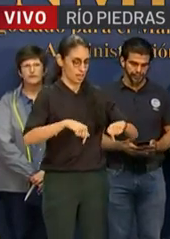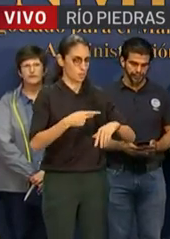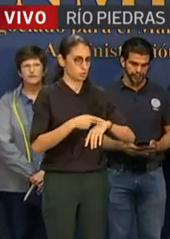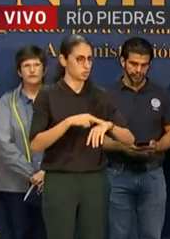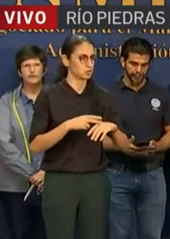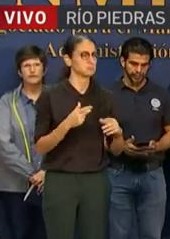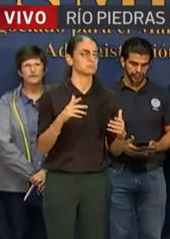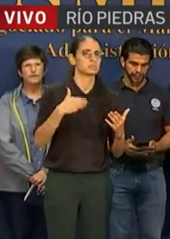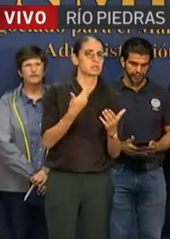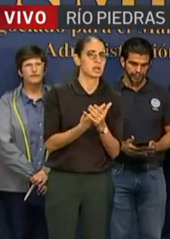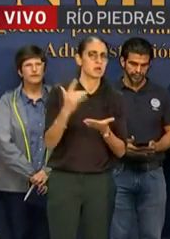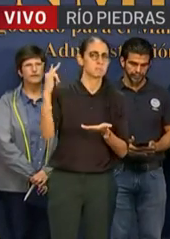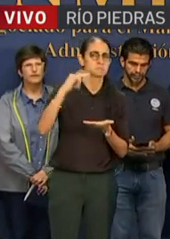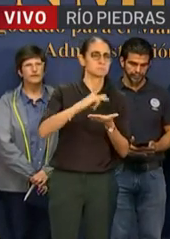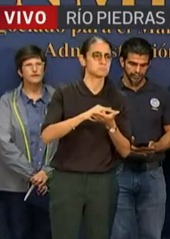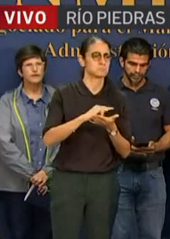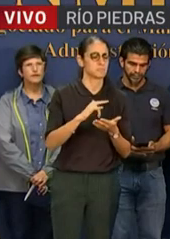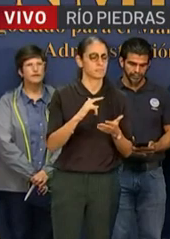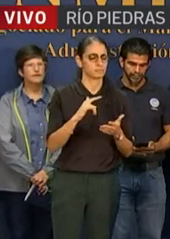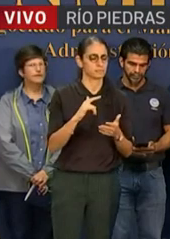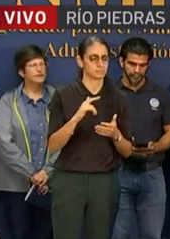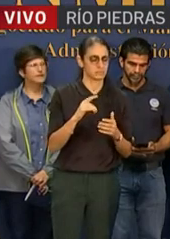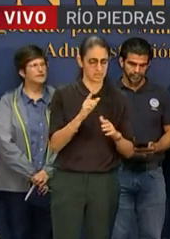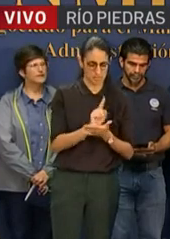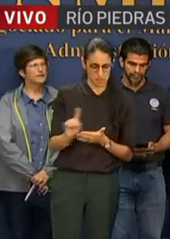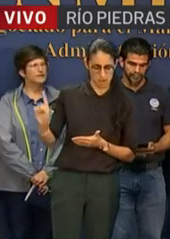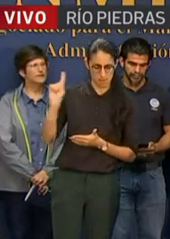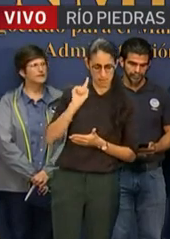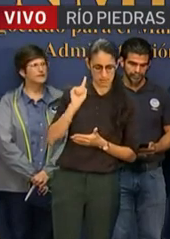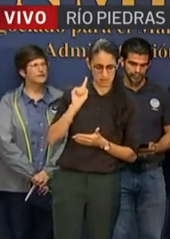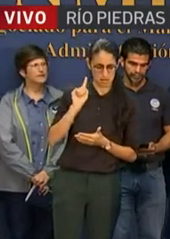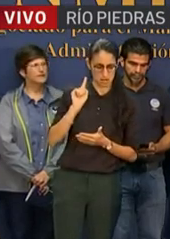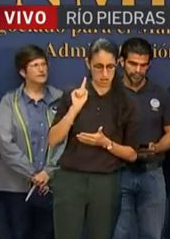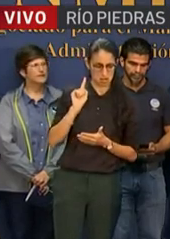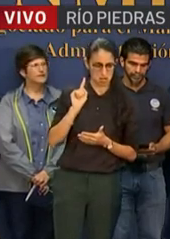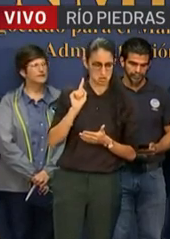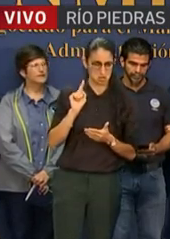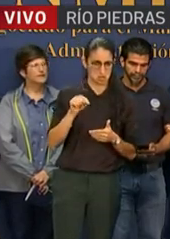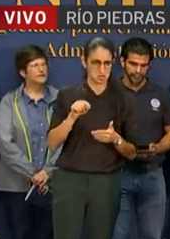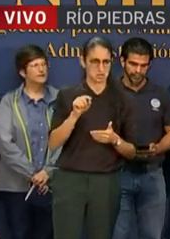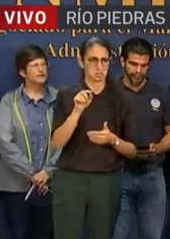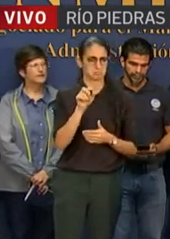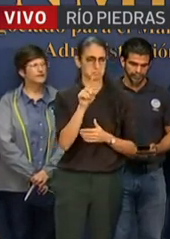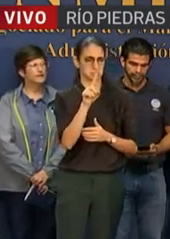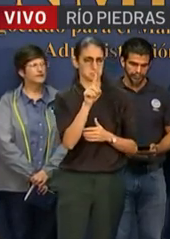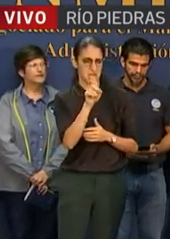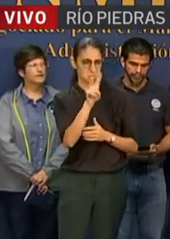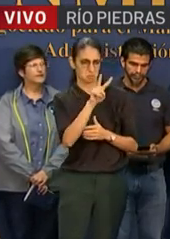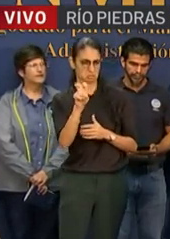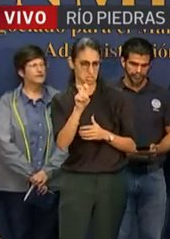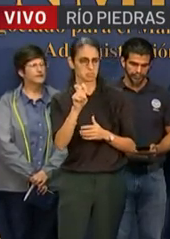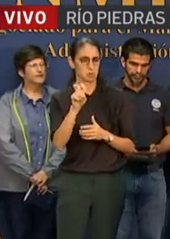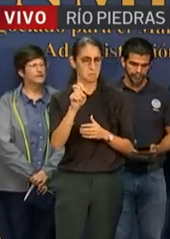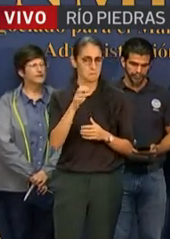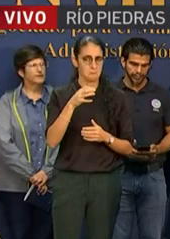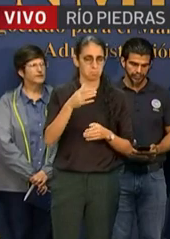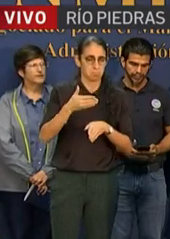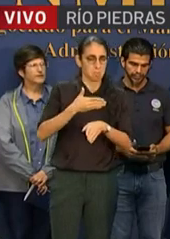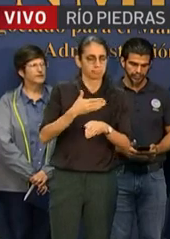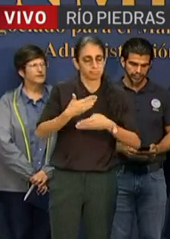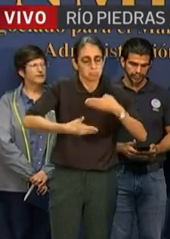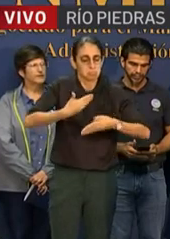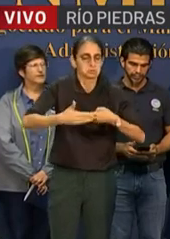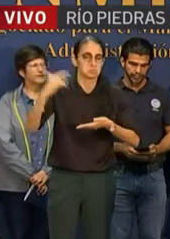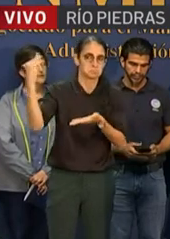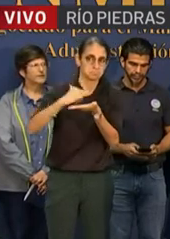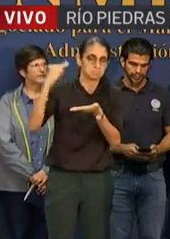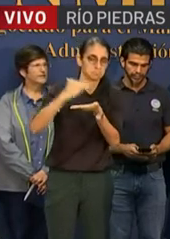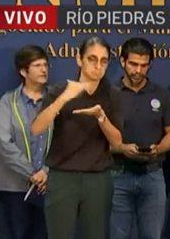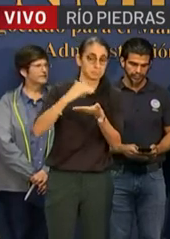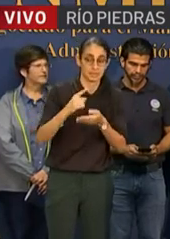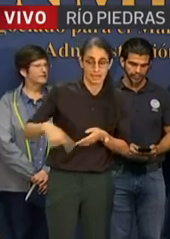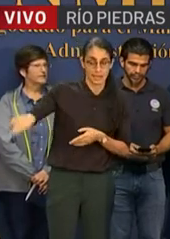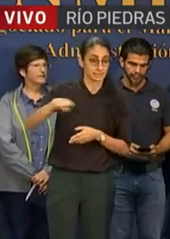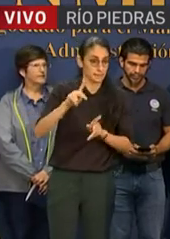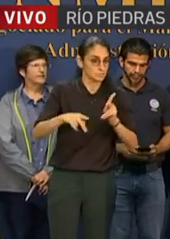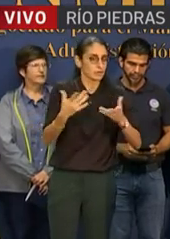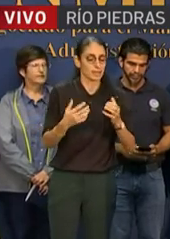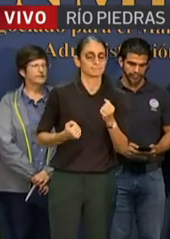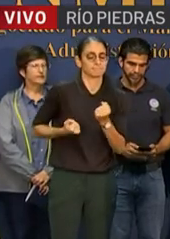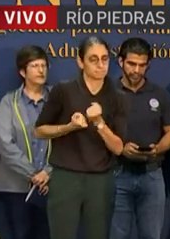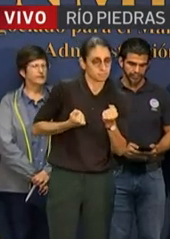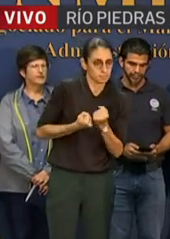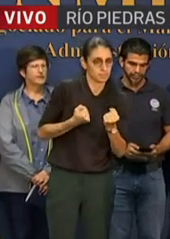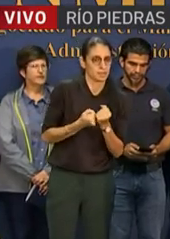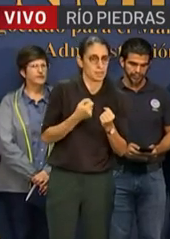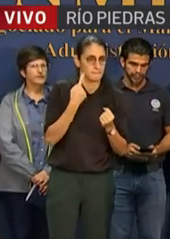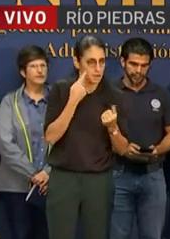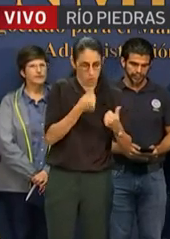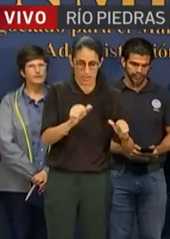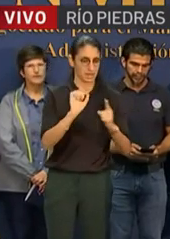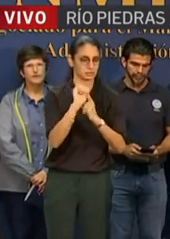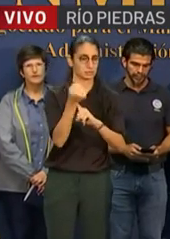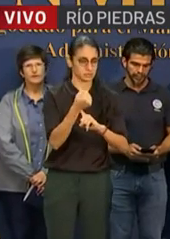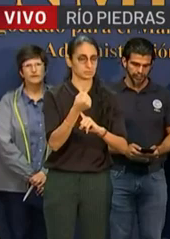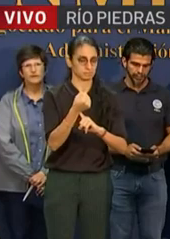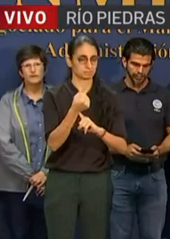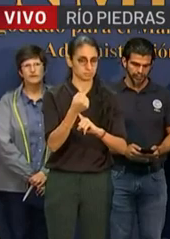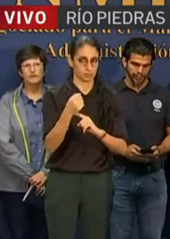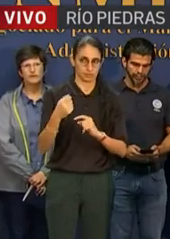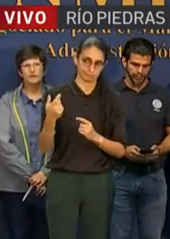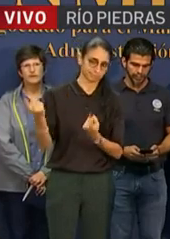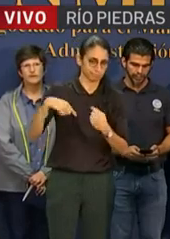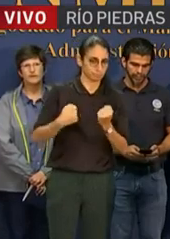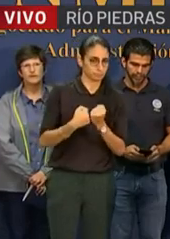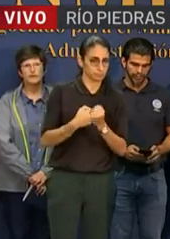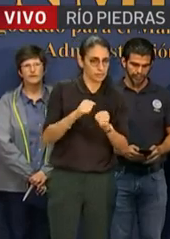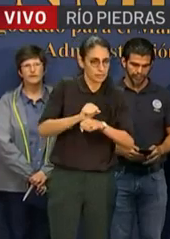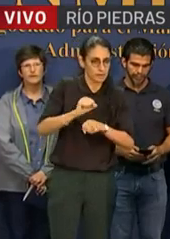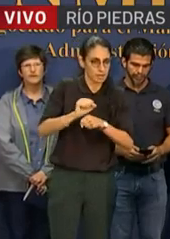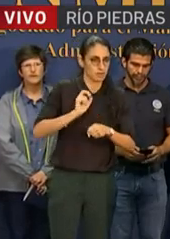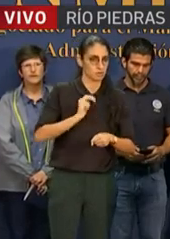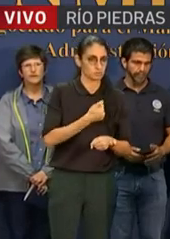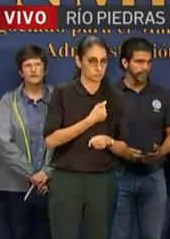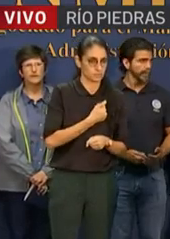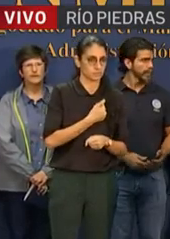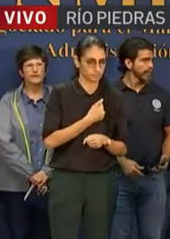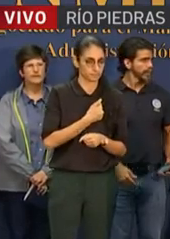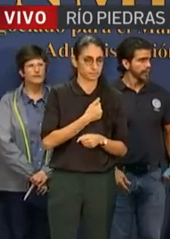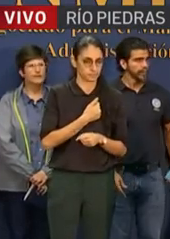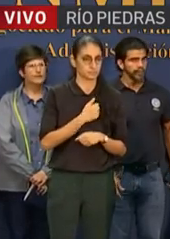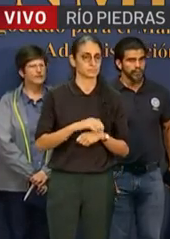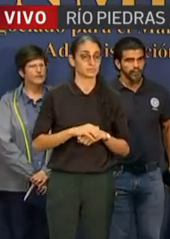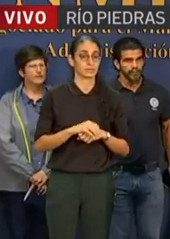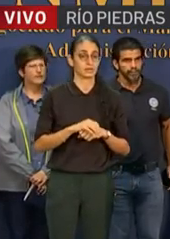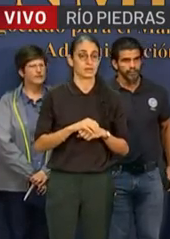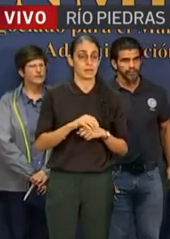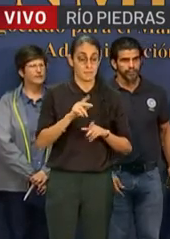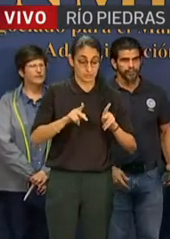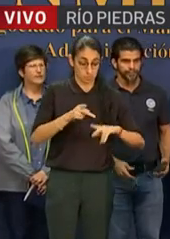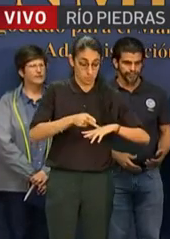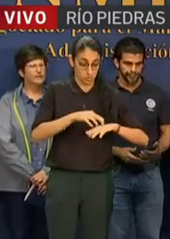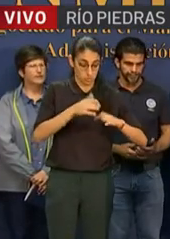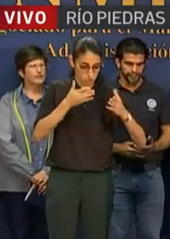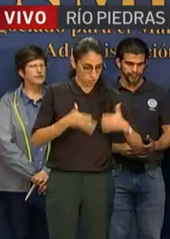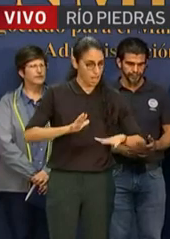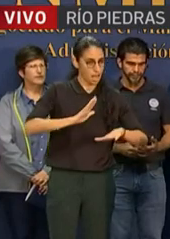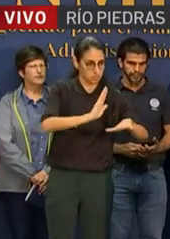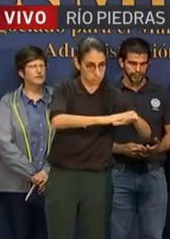DE GRAN AYUDA.